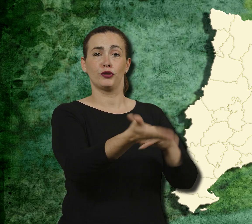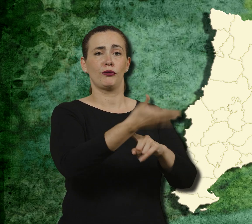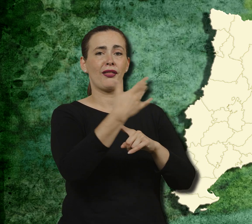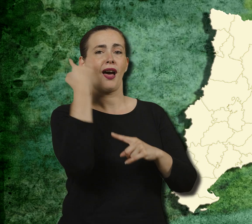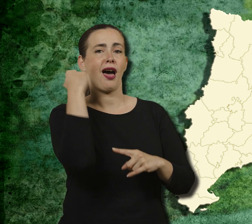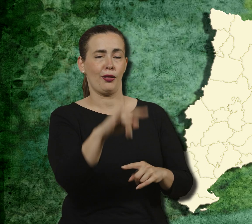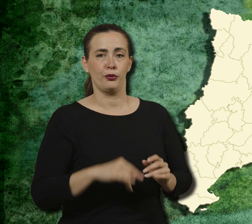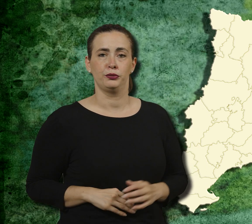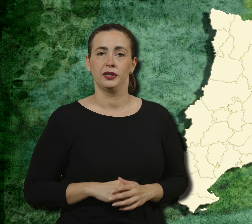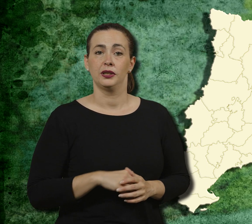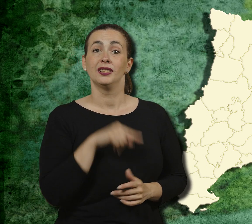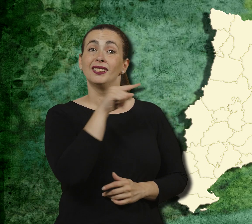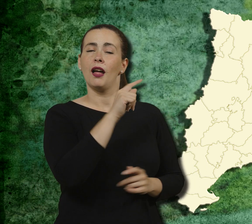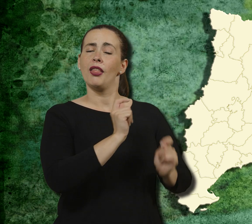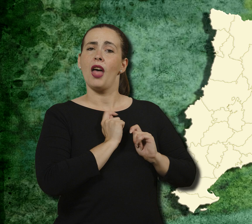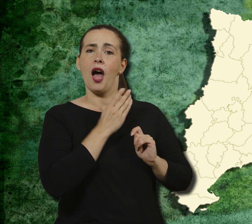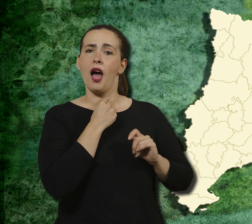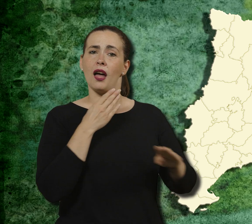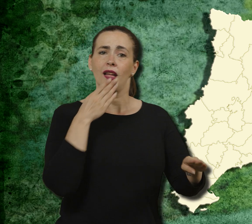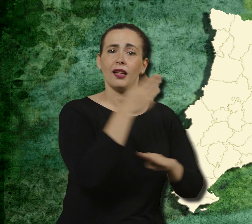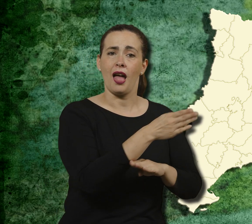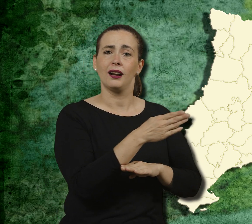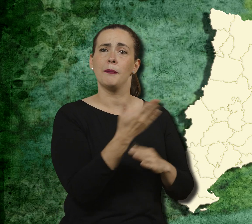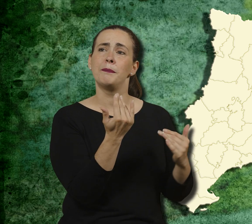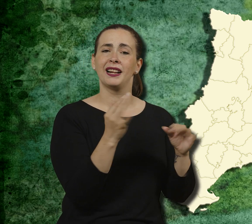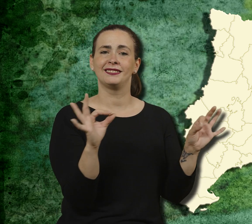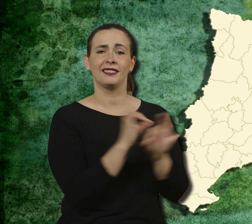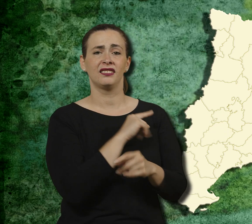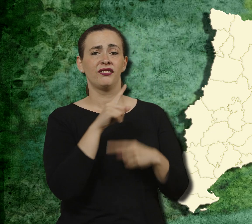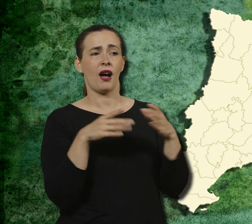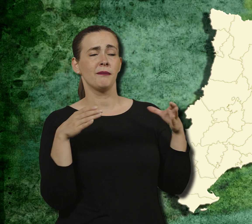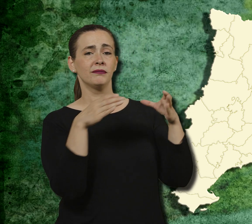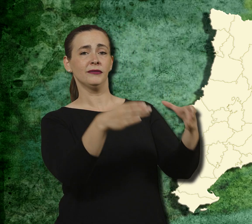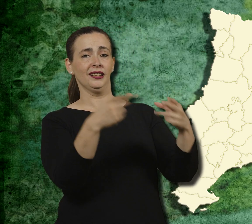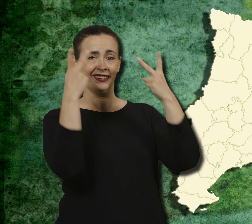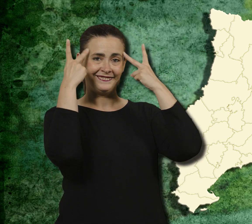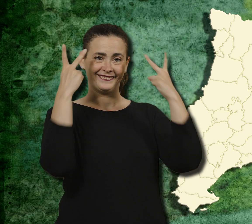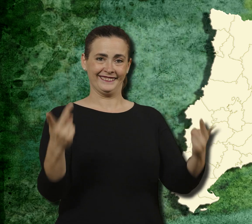convida a gaudir-ne sense presses per part de tota la família.